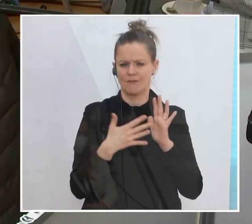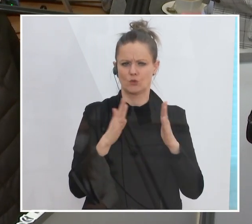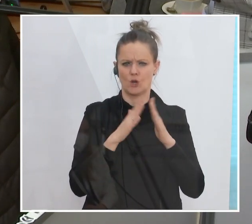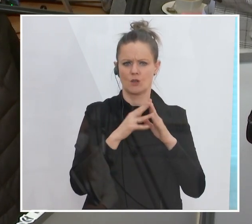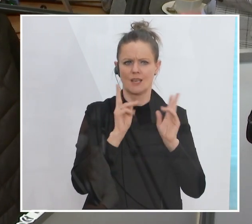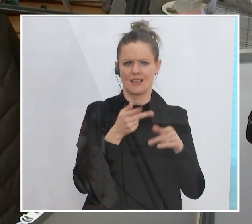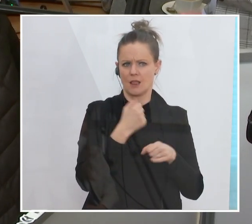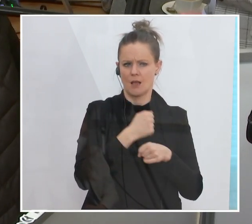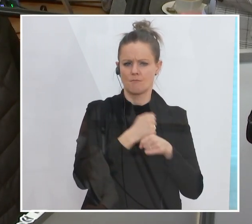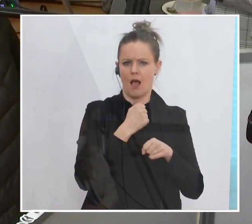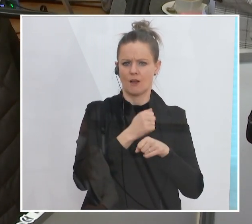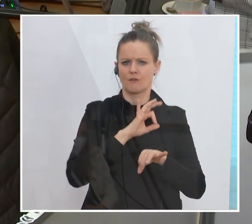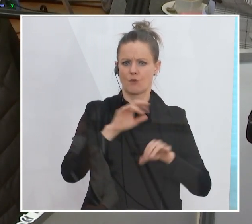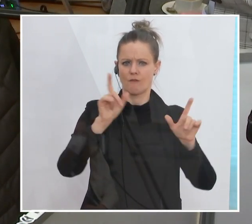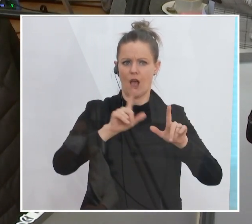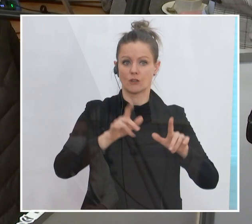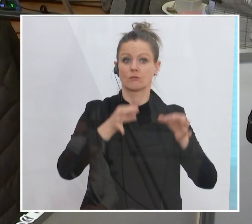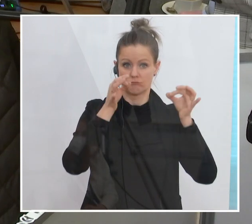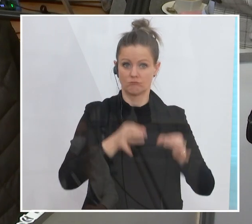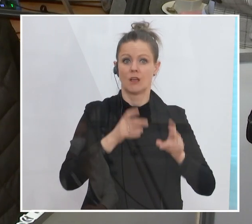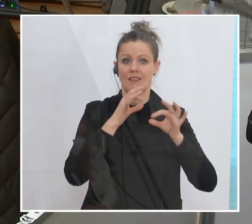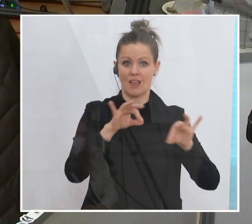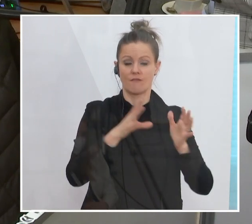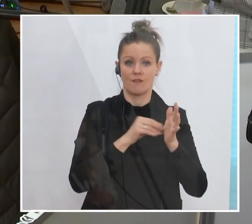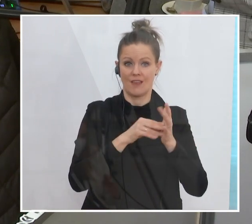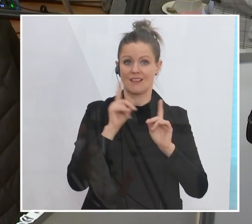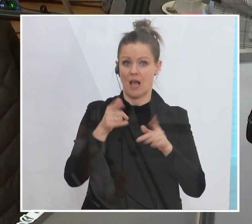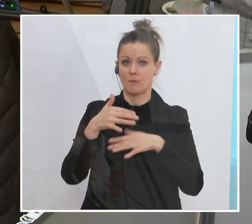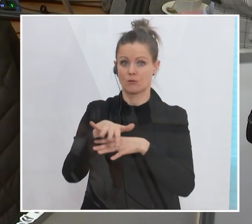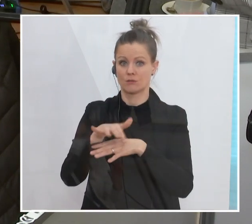zwar für Veranstaltungen gelten, aber nicht für die Gastronomie, da braucht man so einen aus einer